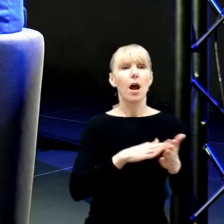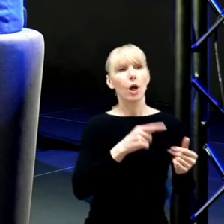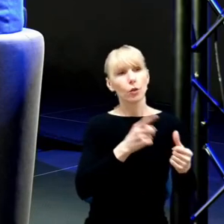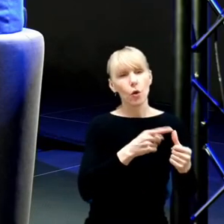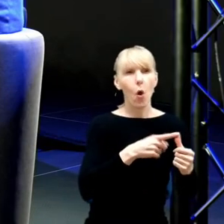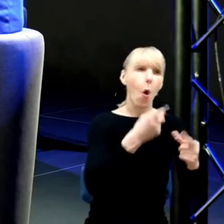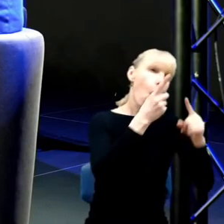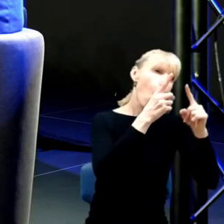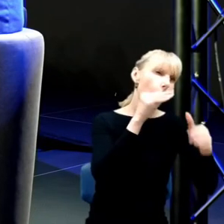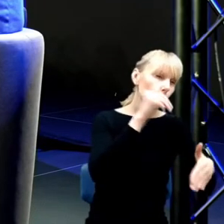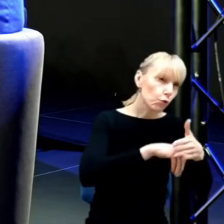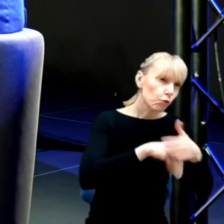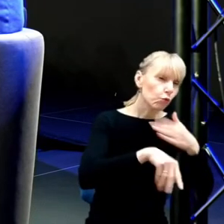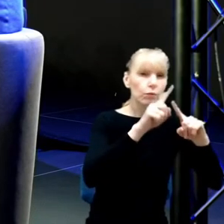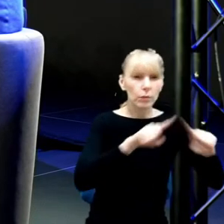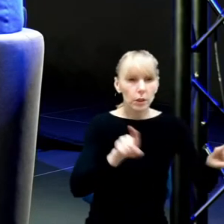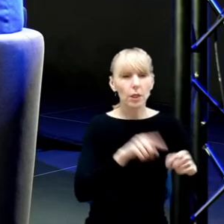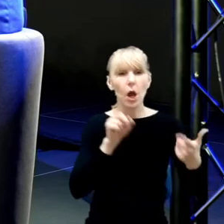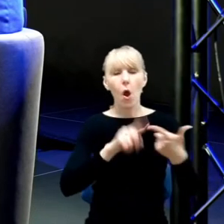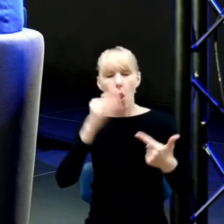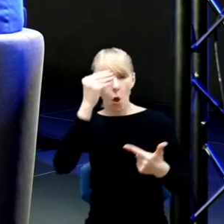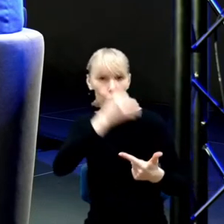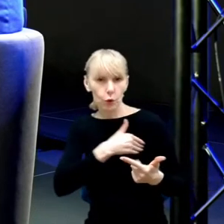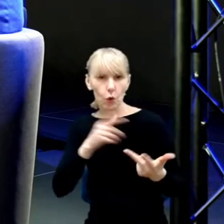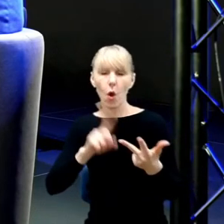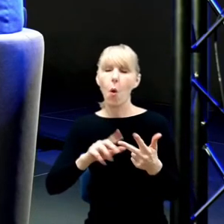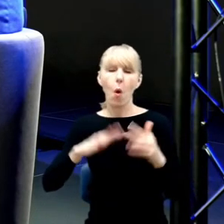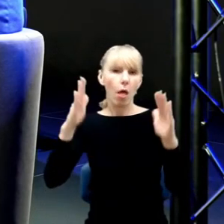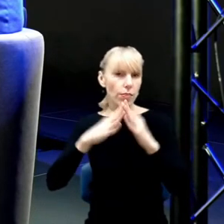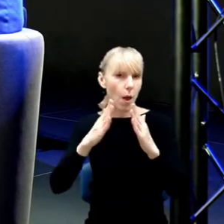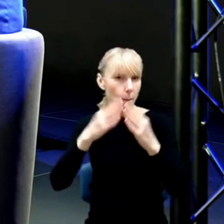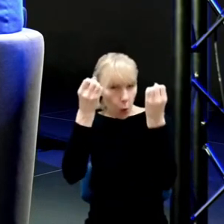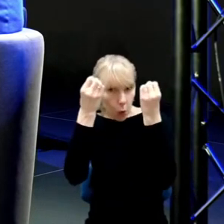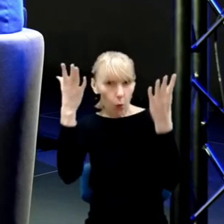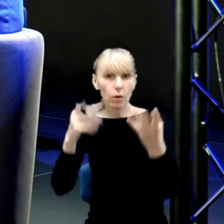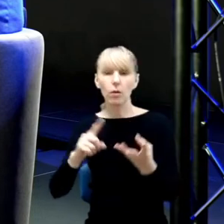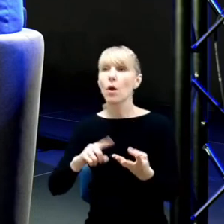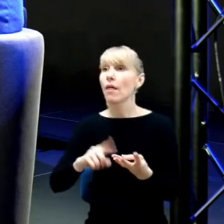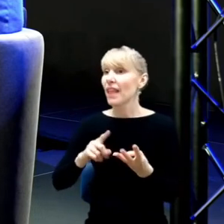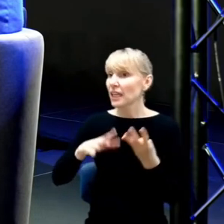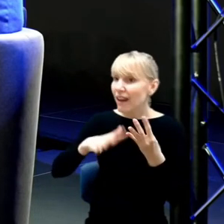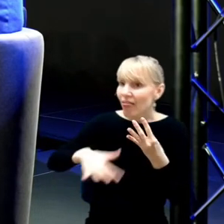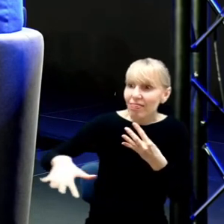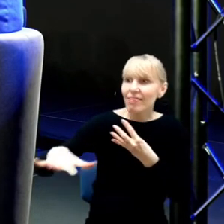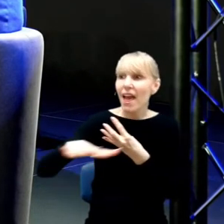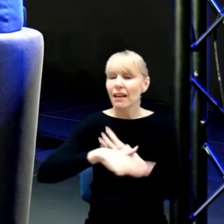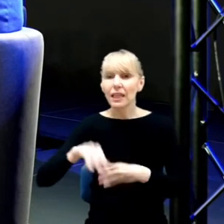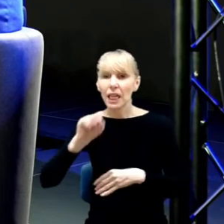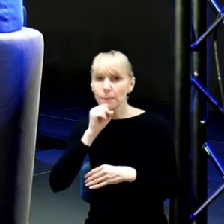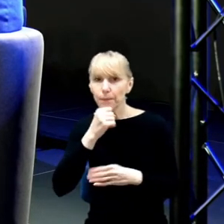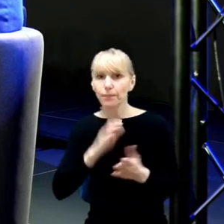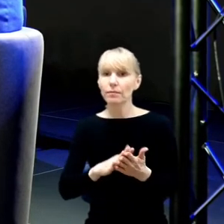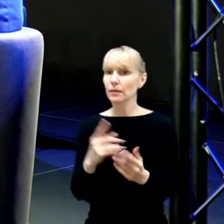ma być także dom kultury, tereny dla osób starszych. Razem te dwa osiedla mają się uzupełniać.